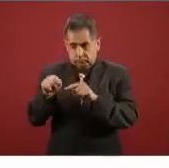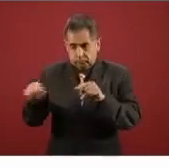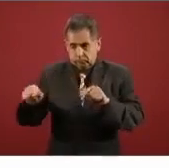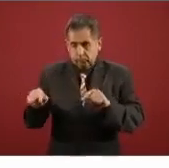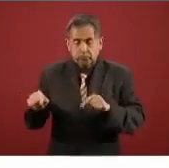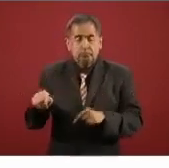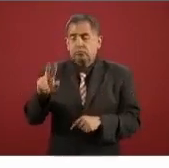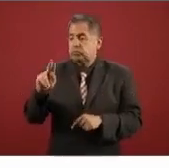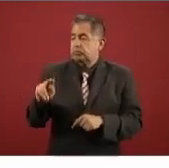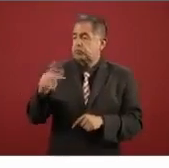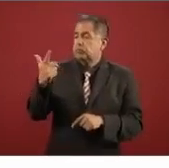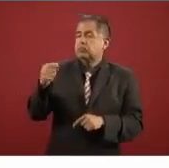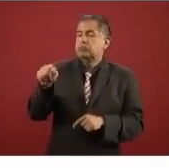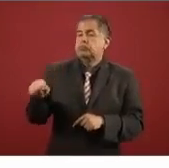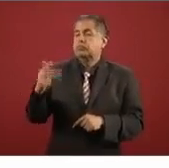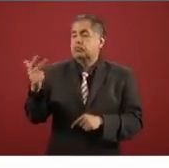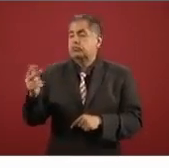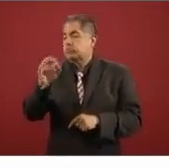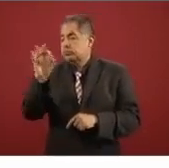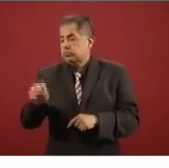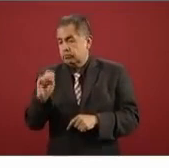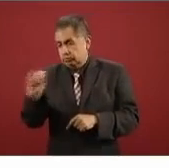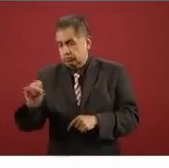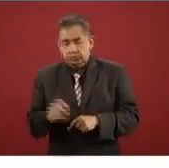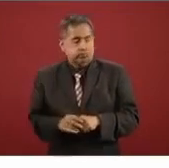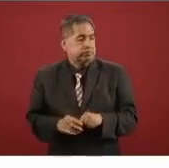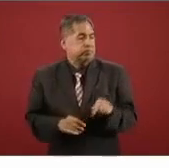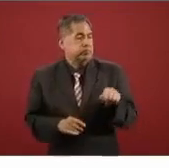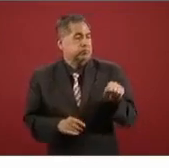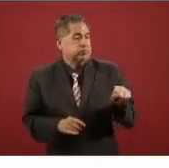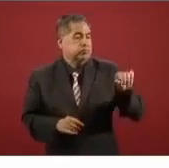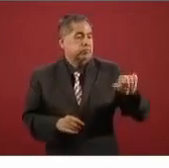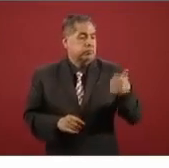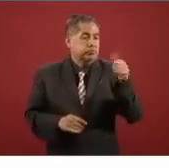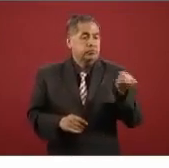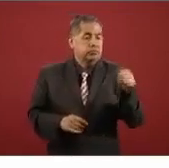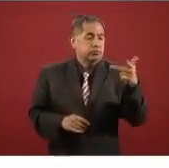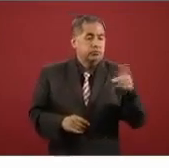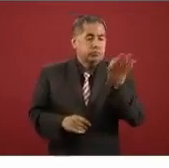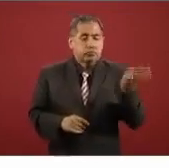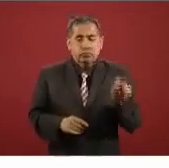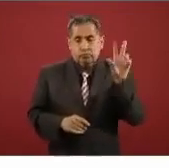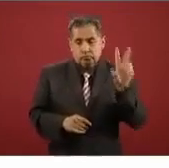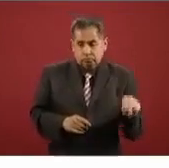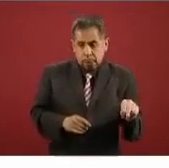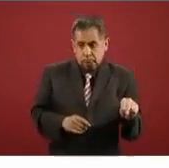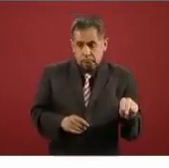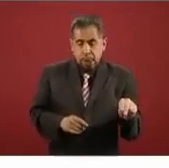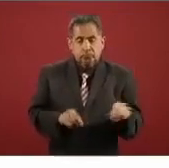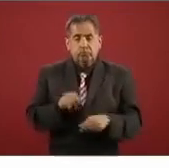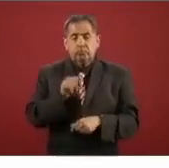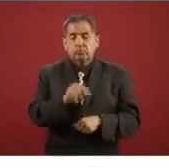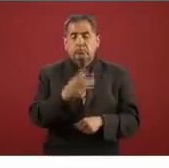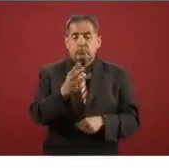un 87.8 por ciento por el Sí, 11.8 por ciento por el No, 0.3 tres por ciento de nulos para